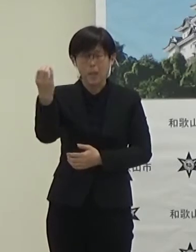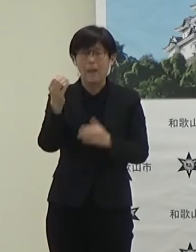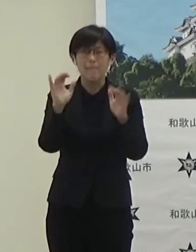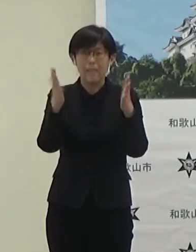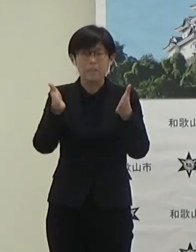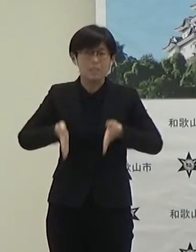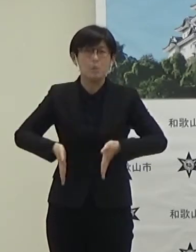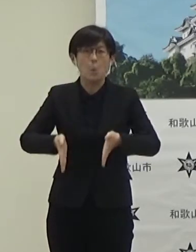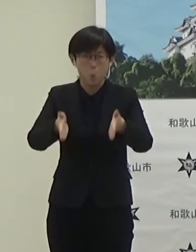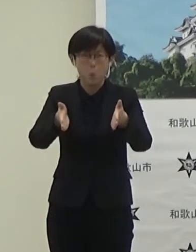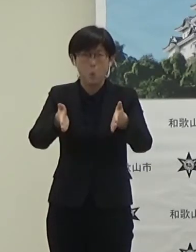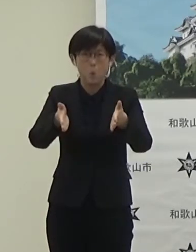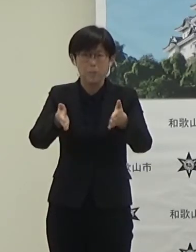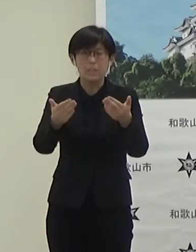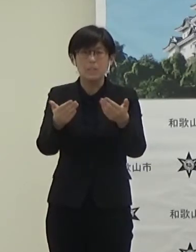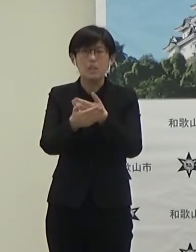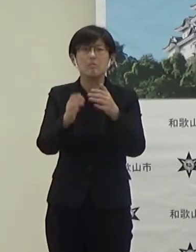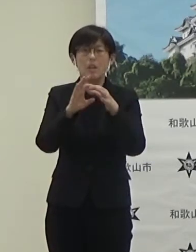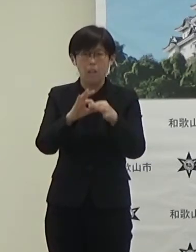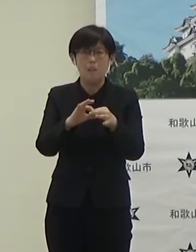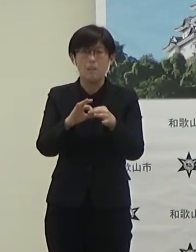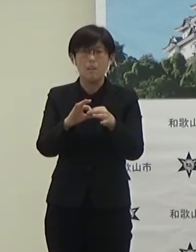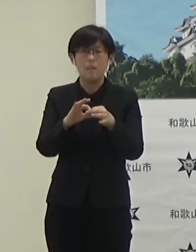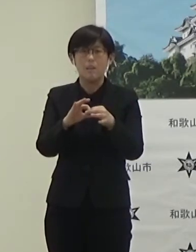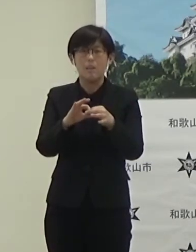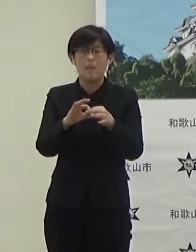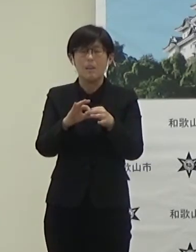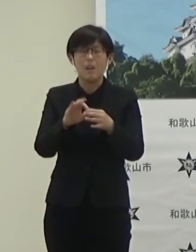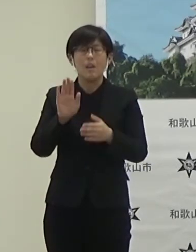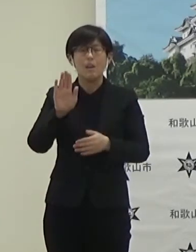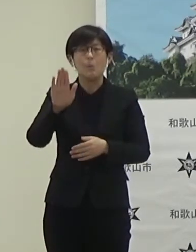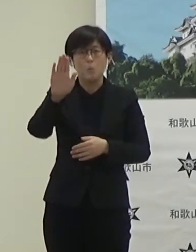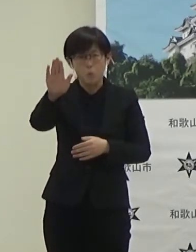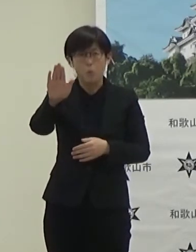これからはずみをつけて いきたいと思ってます